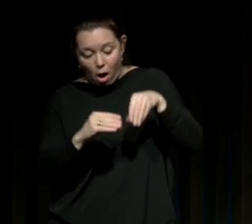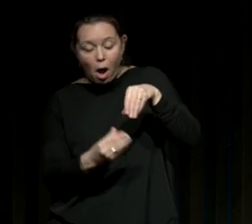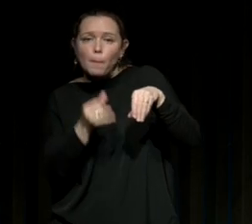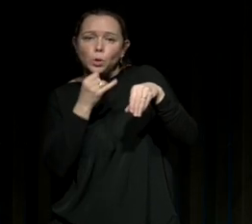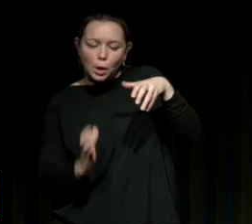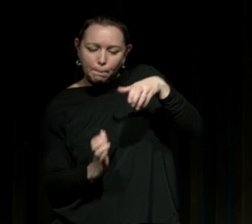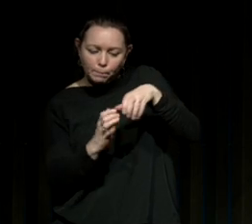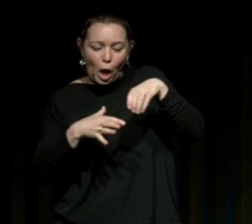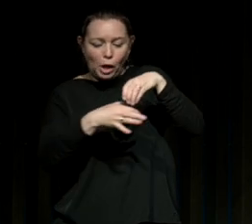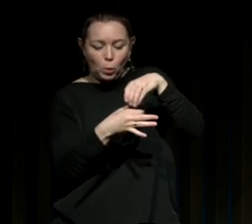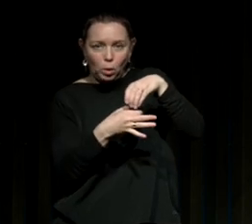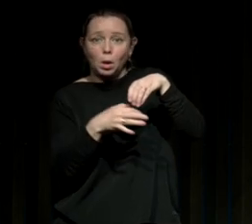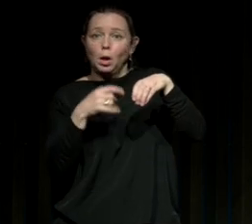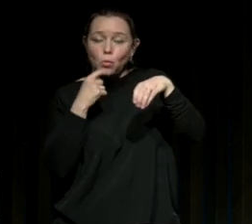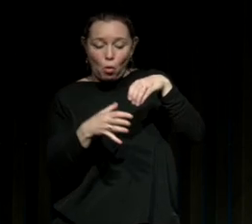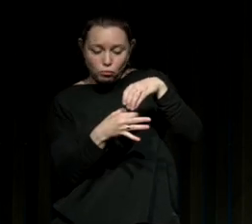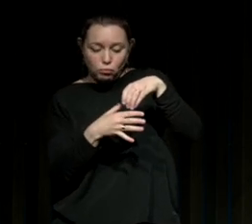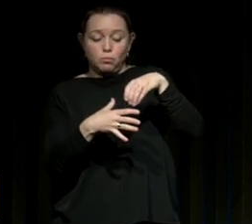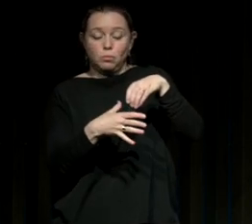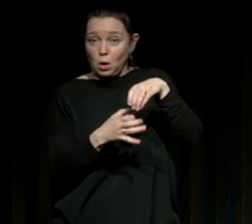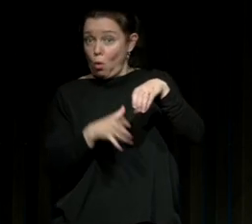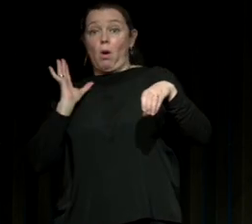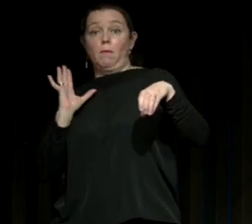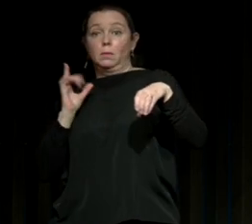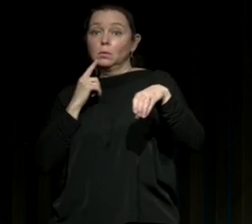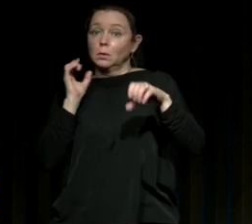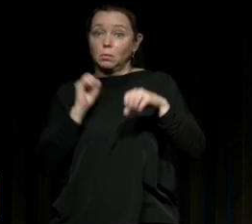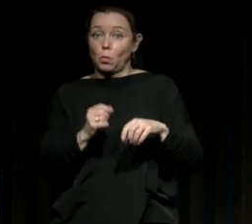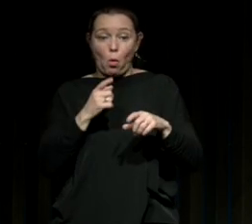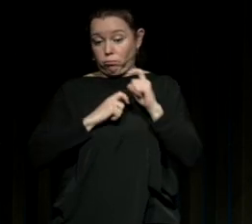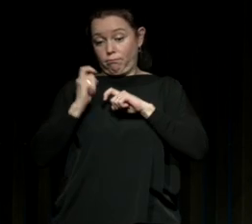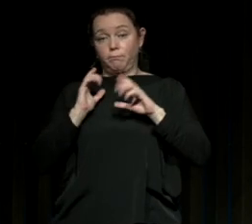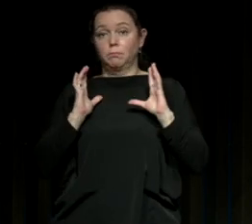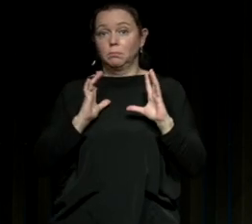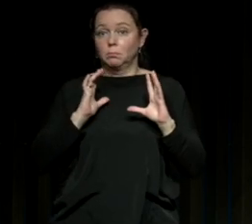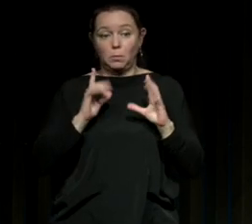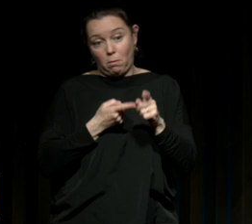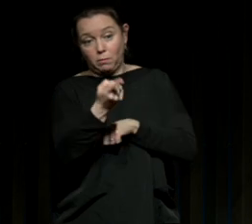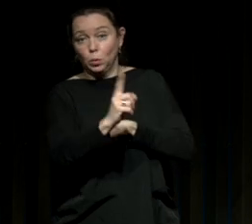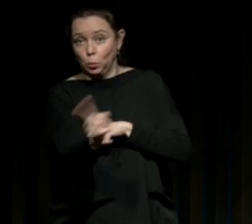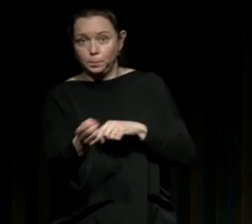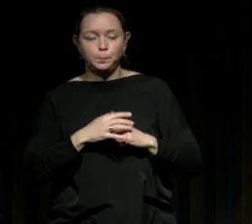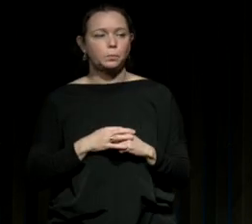qu'on peut aussi enlevé donc c'est une technique réversible ça c'est ce qu'on appelle la sleeve